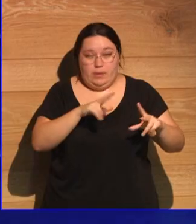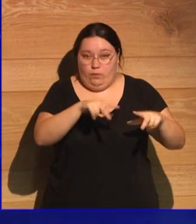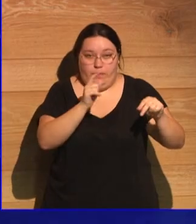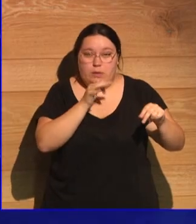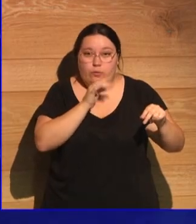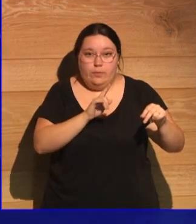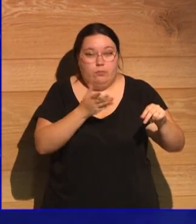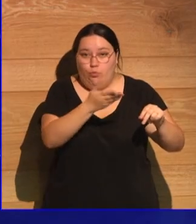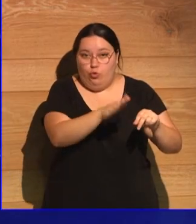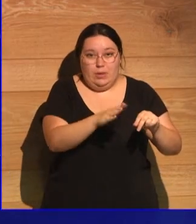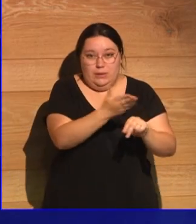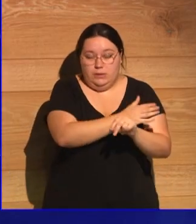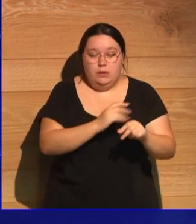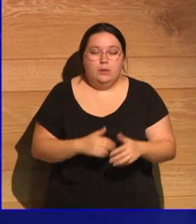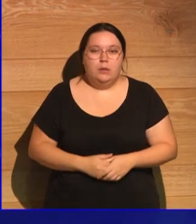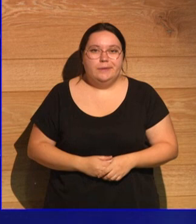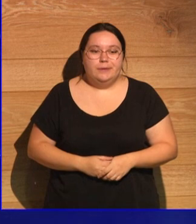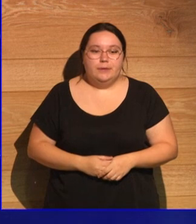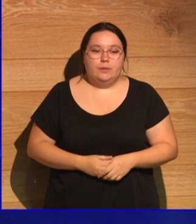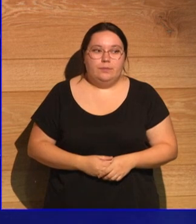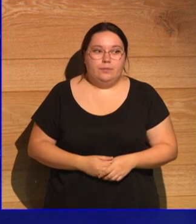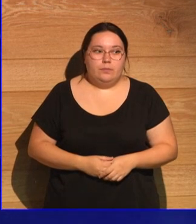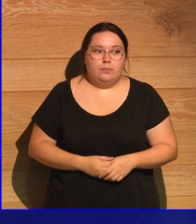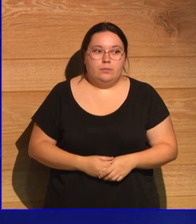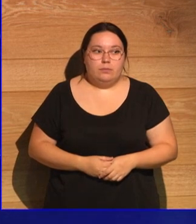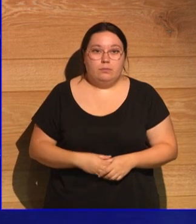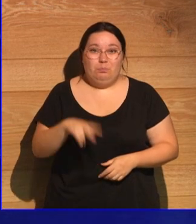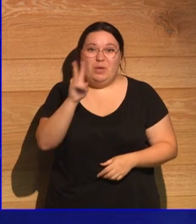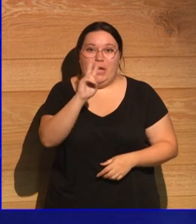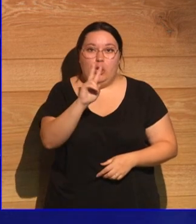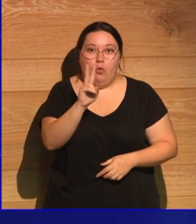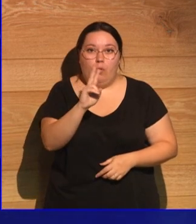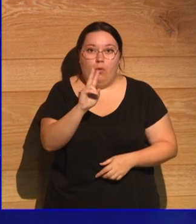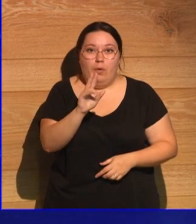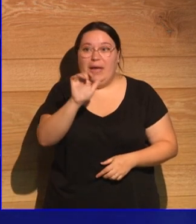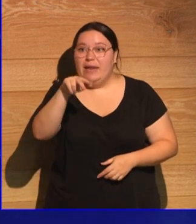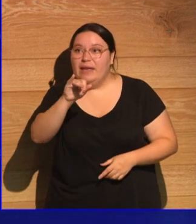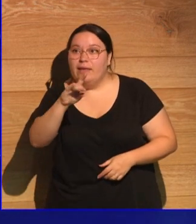Murió Virgilio. Entonces él no quería tampoco que la Eneida fuera publicada.